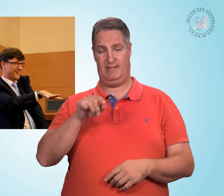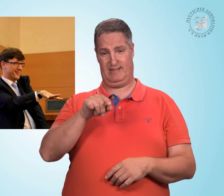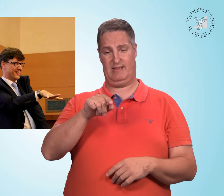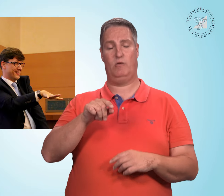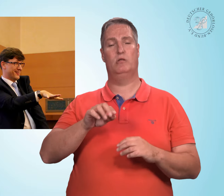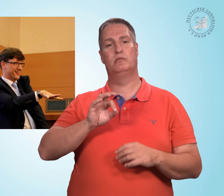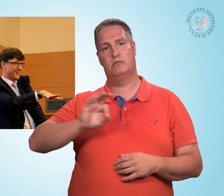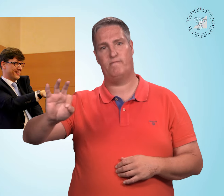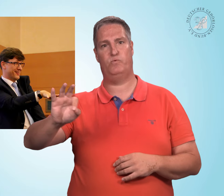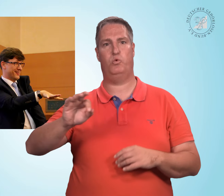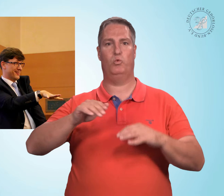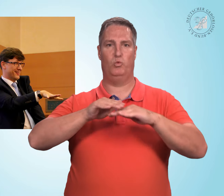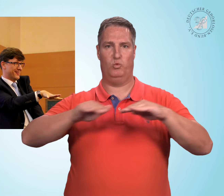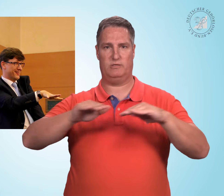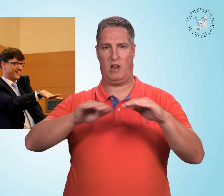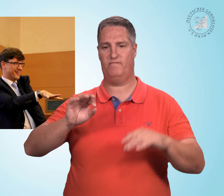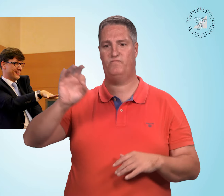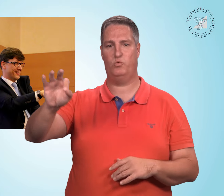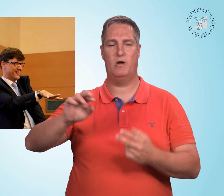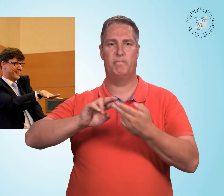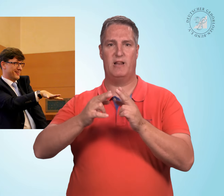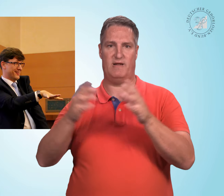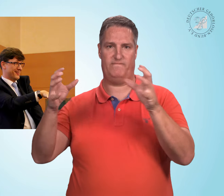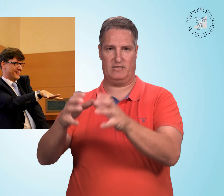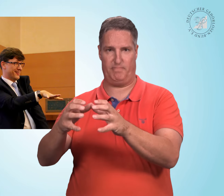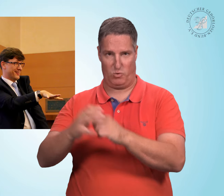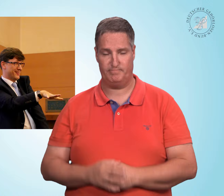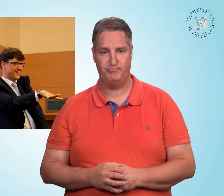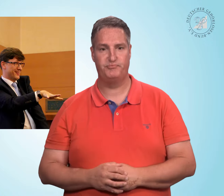Dafür war die Grundlage durch die Mitgliederversammlung vorbereitet worden.